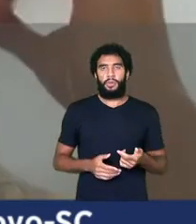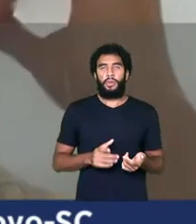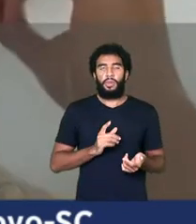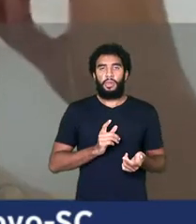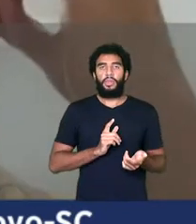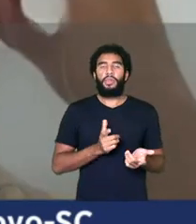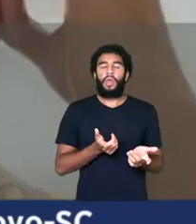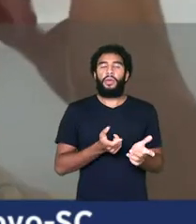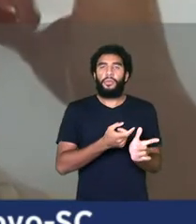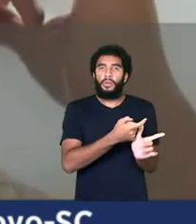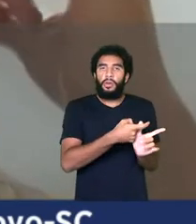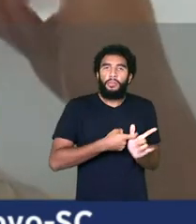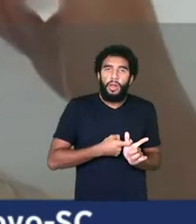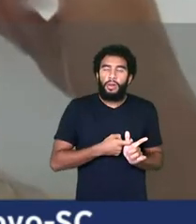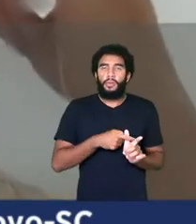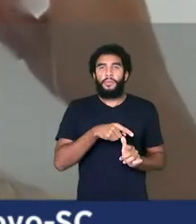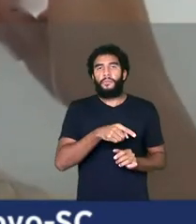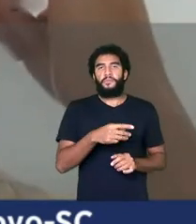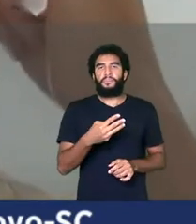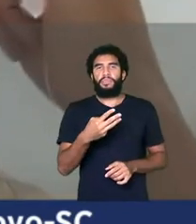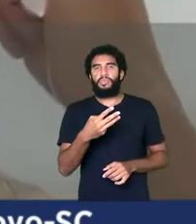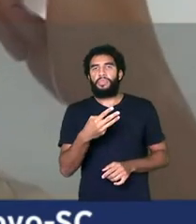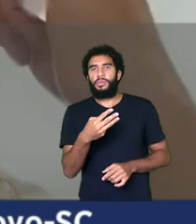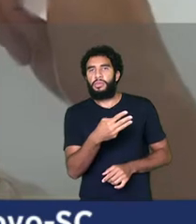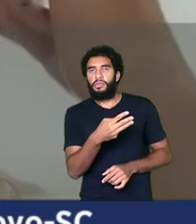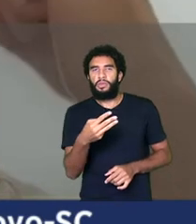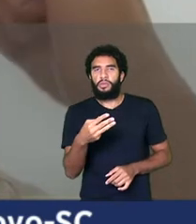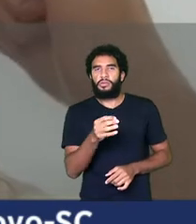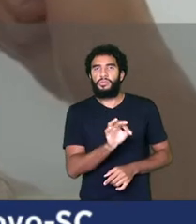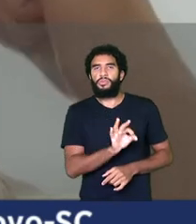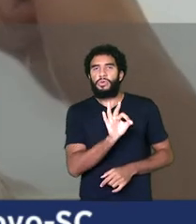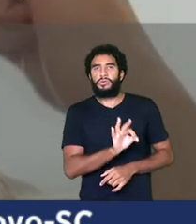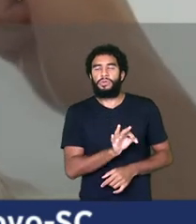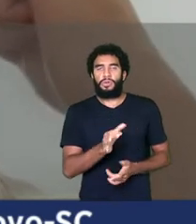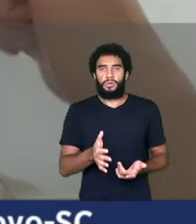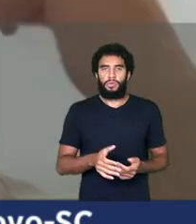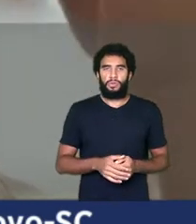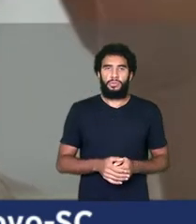MEDICAMENTOS, CONFORME O ICTP, A CARGA TRIBUTÁRIA SOBRE MEDICAMENTOS QUE É EM TORNO DE 33%. ENTÃO NÃO FAZ